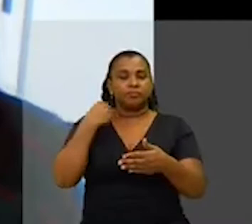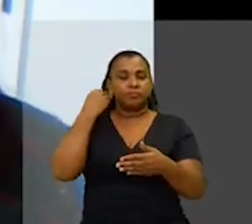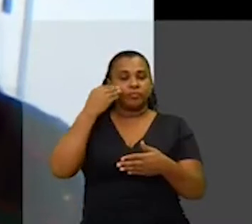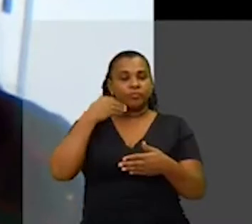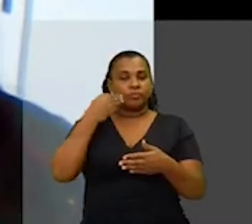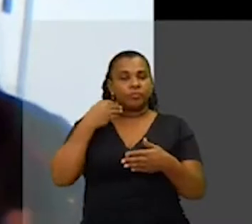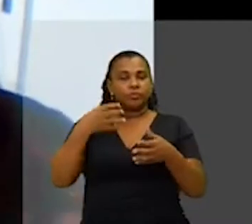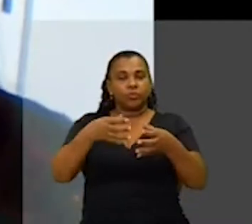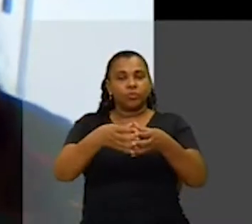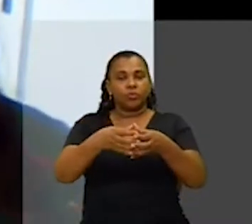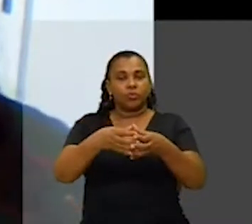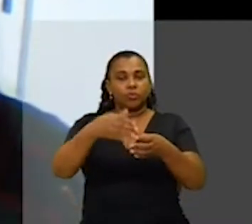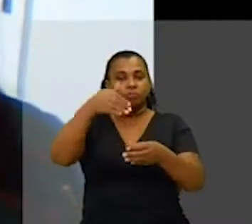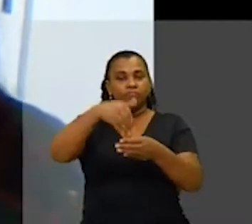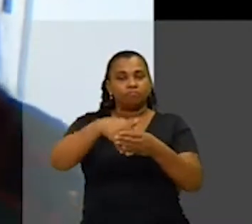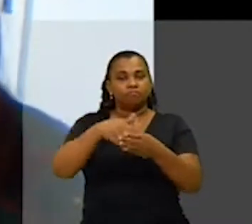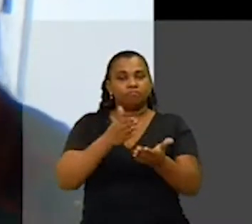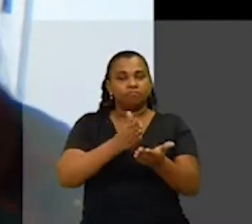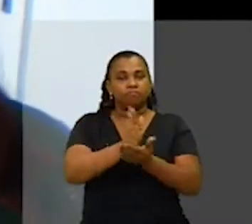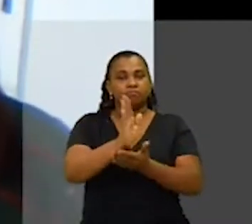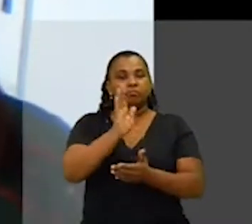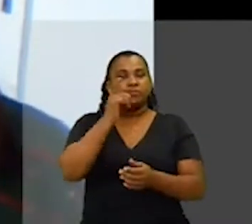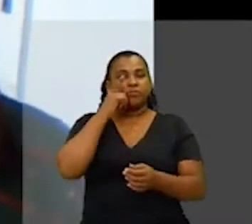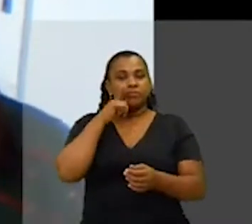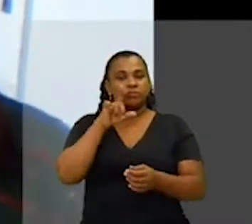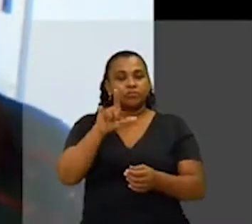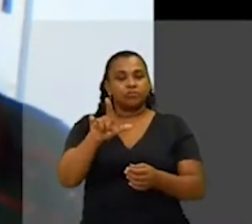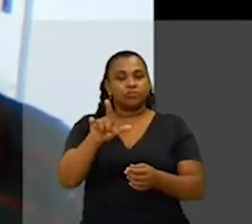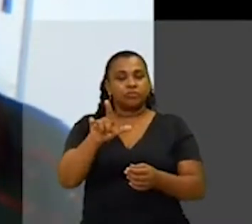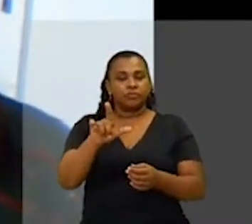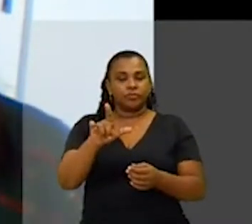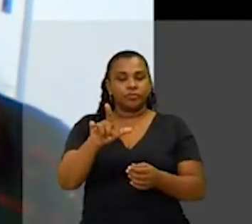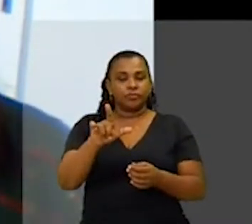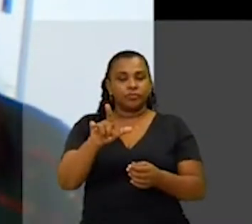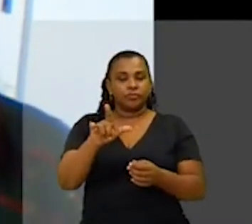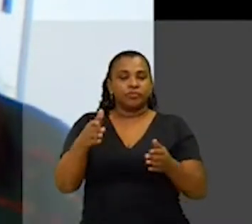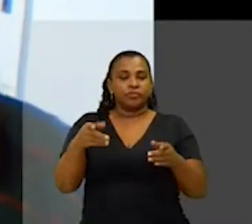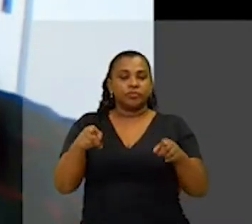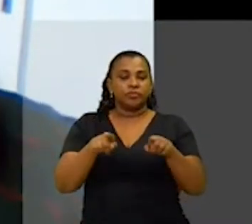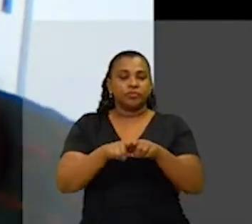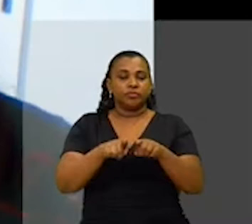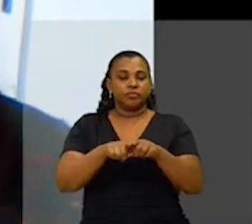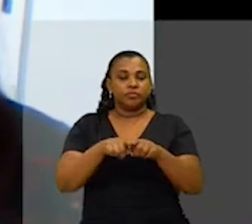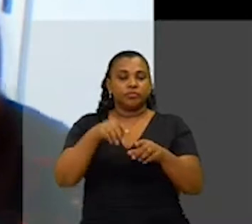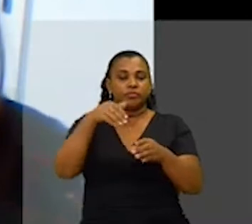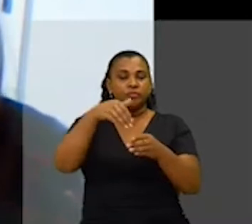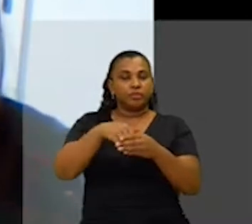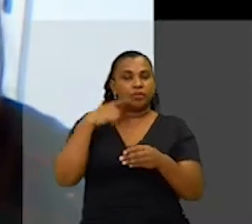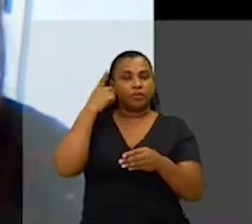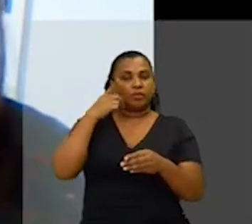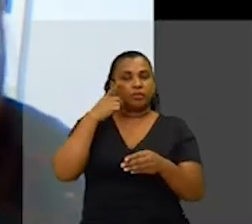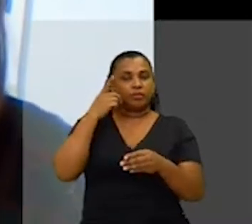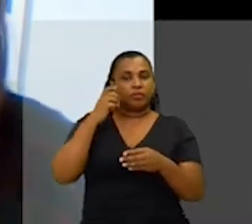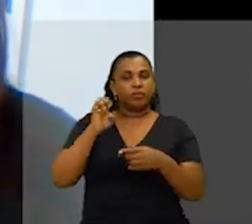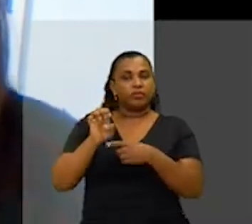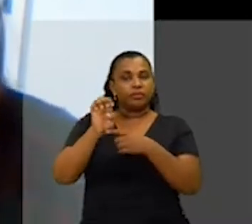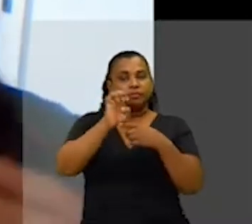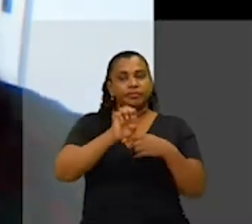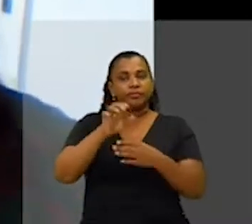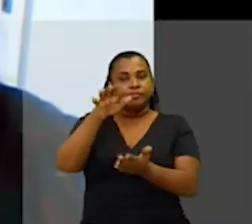foram eleitas com a candidatos ou candidatas a deputado estadual do estado de Pernambuco e dá